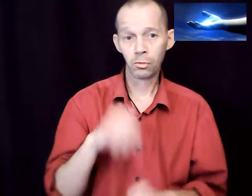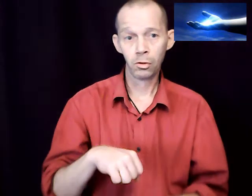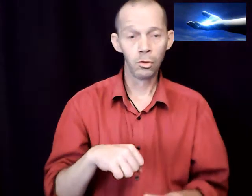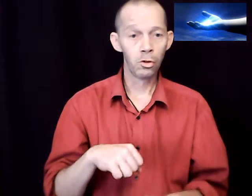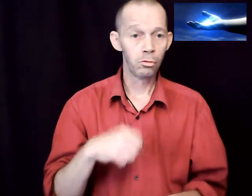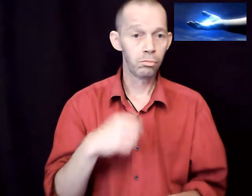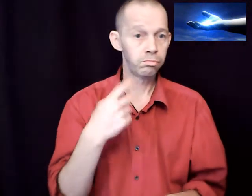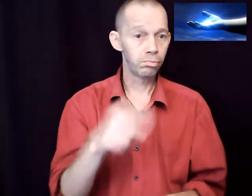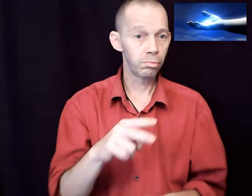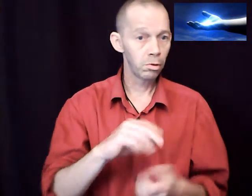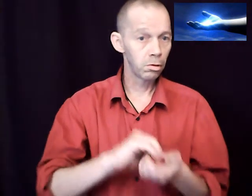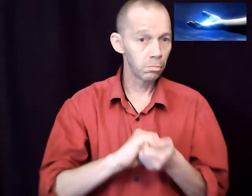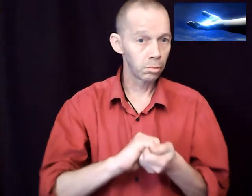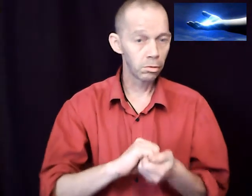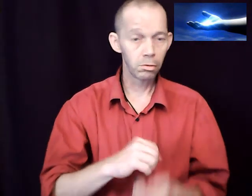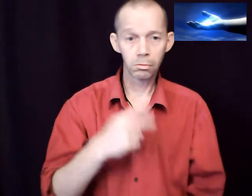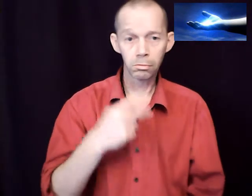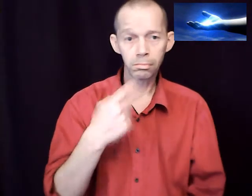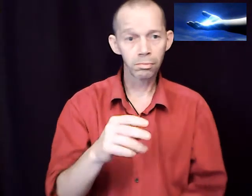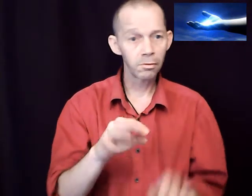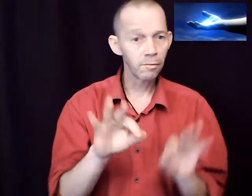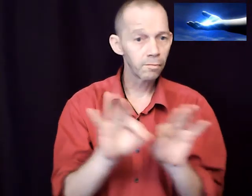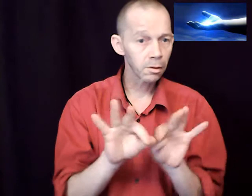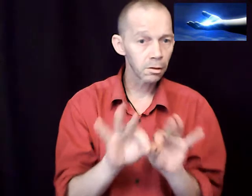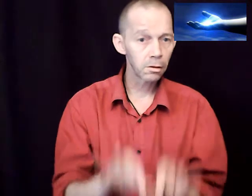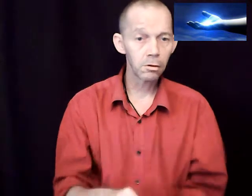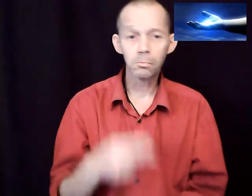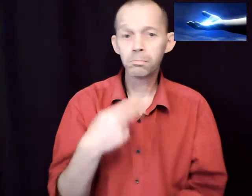ça peut être dit ton ami, ton frère, ta soeur